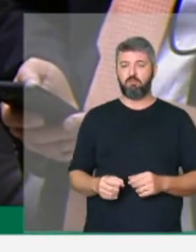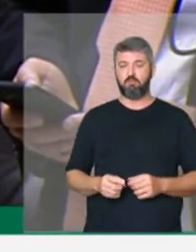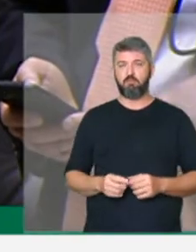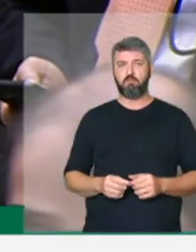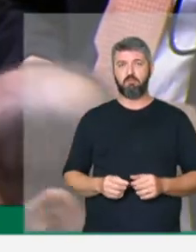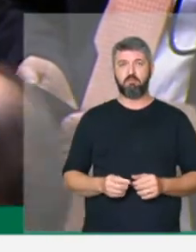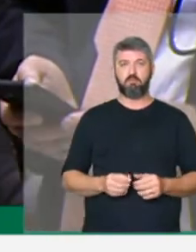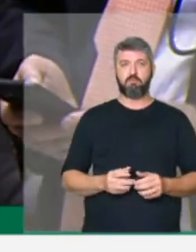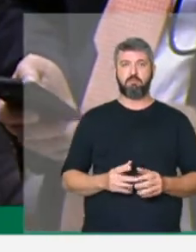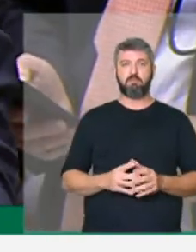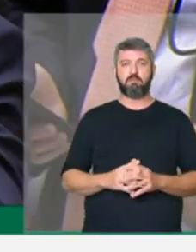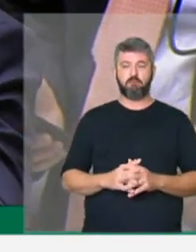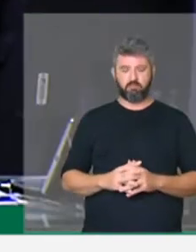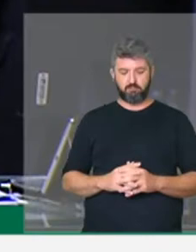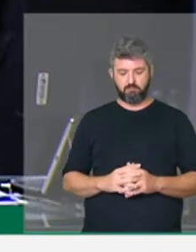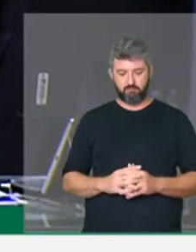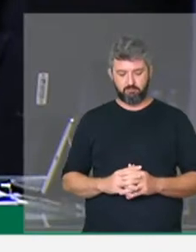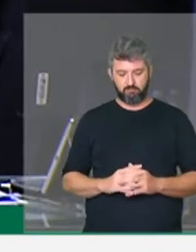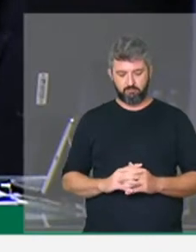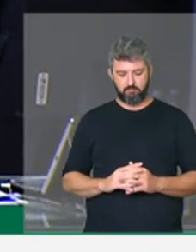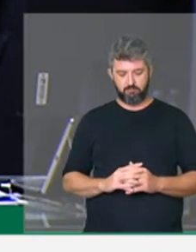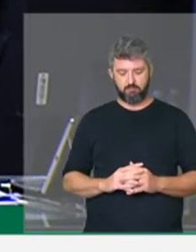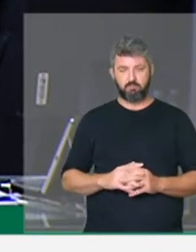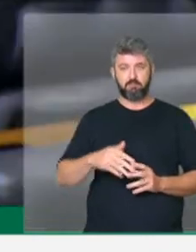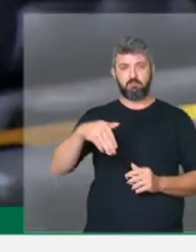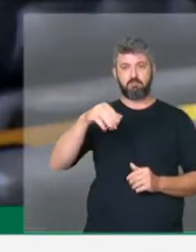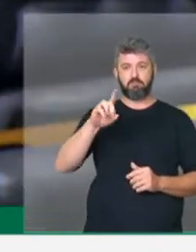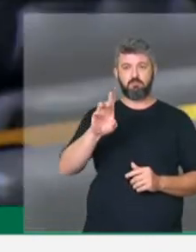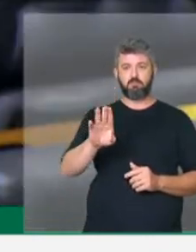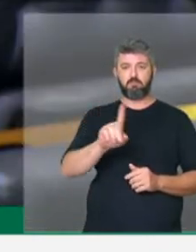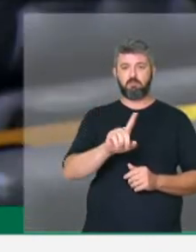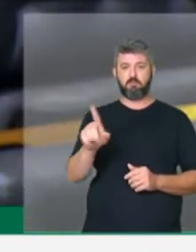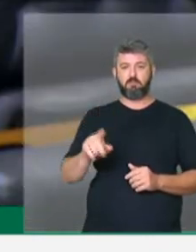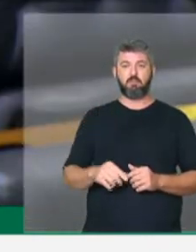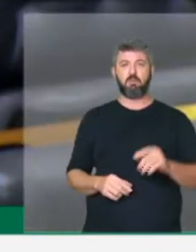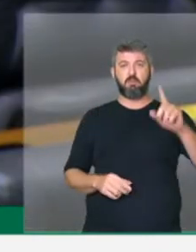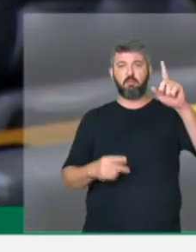[PRESIDENTE]: PROGRESSISTAS NÃO, NÃO? [DEPUTADA]: PROGRESSISTAS É SIM, SENHOR